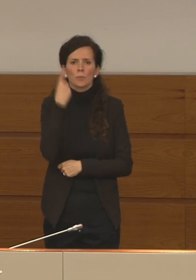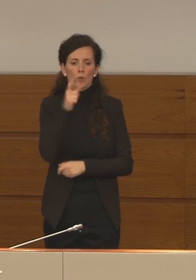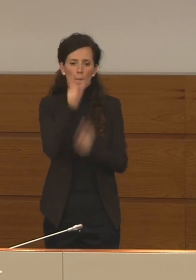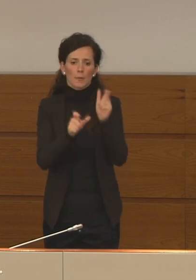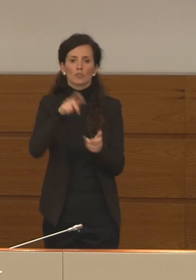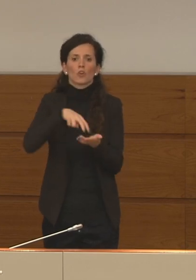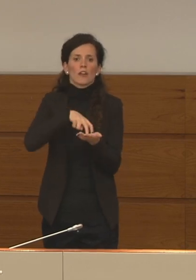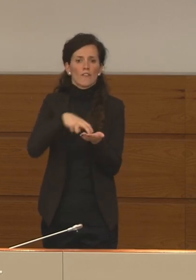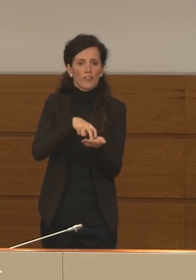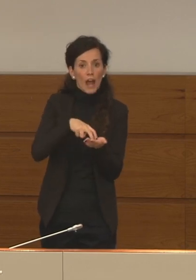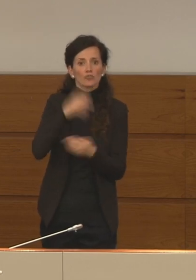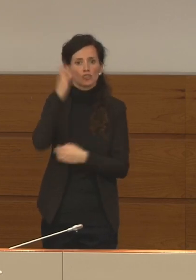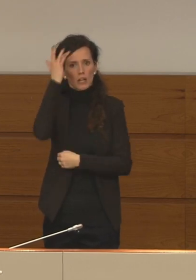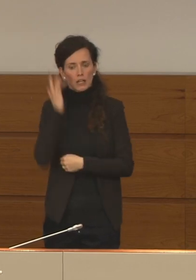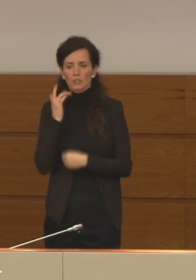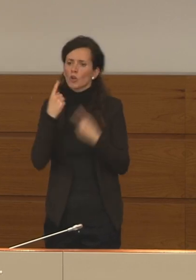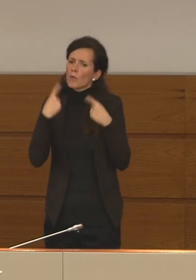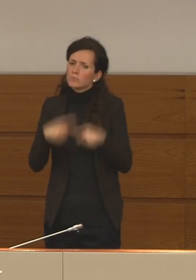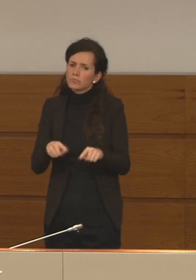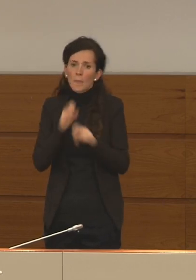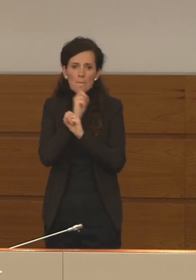Credo che questo è il messaggio che